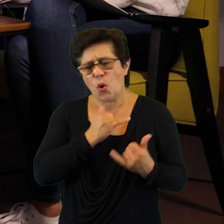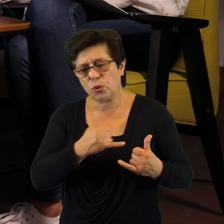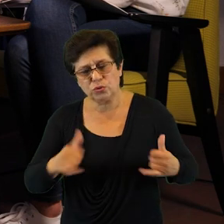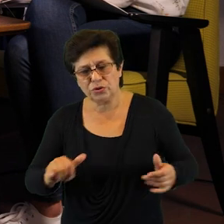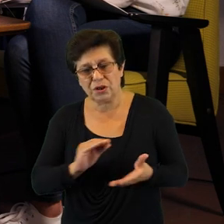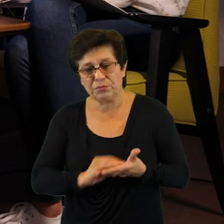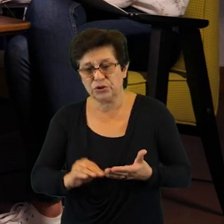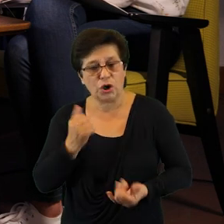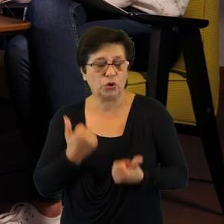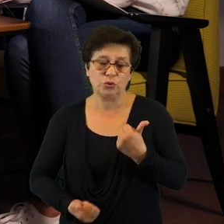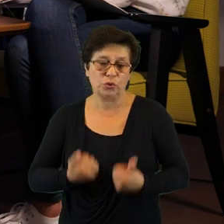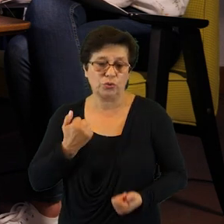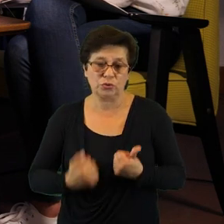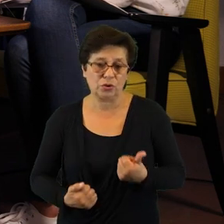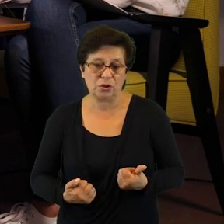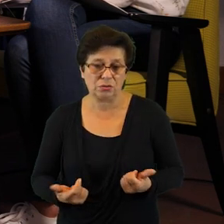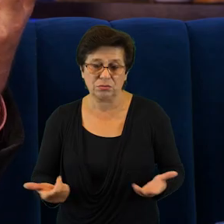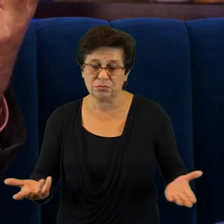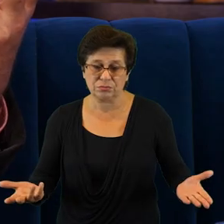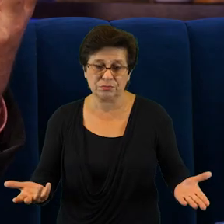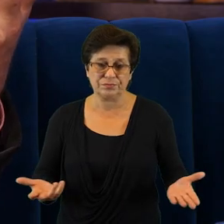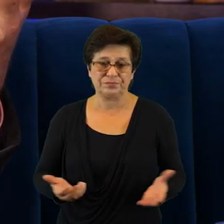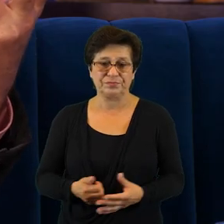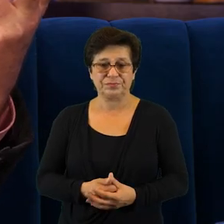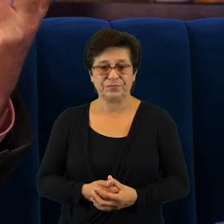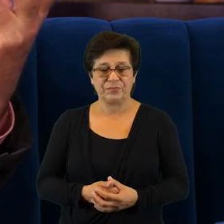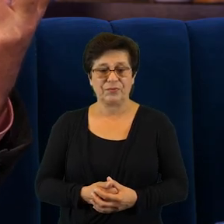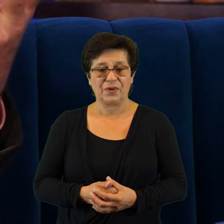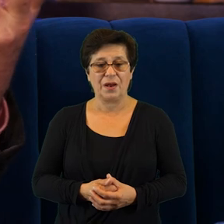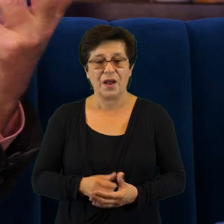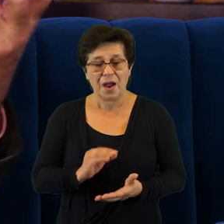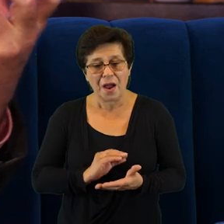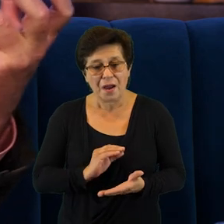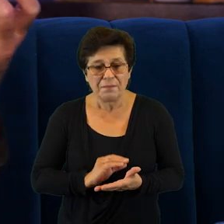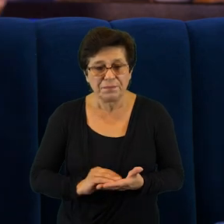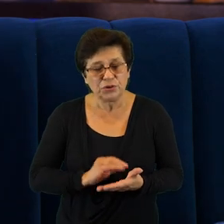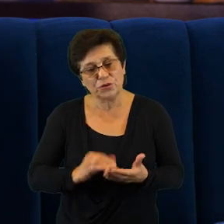"Trudno klasykowi zarzucać archaizm". Że używa rymów jak Mickiewicz i tak dalej.